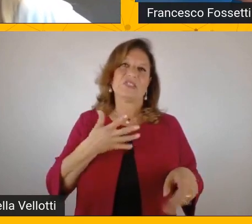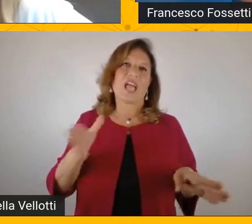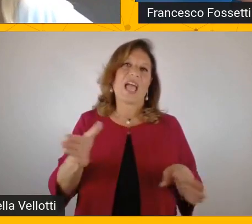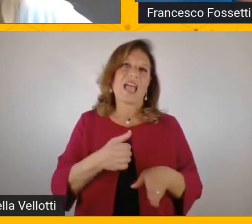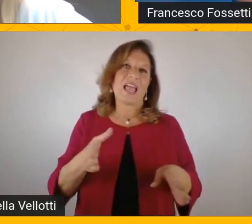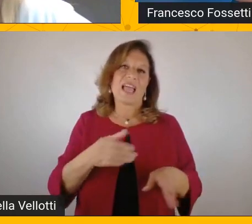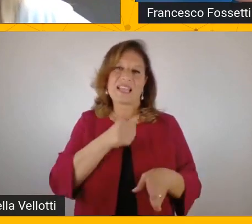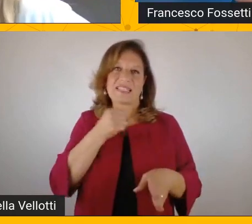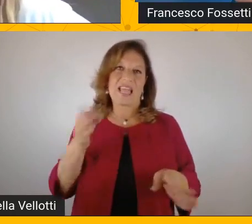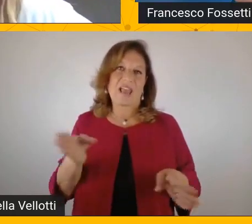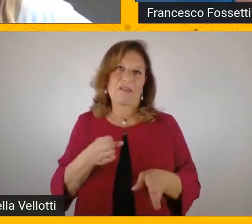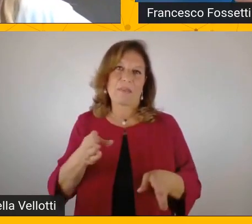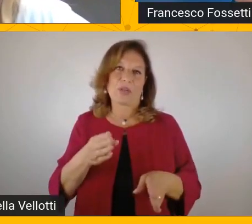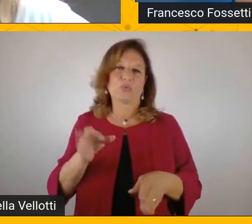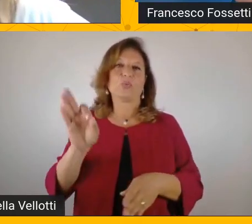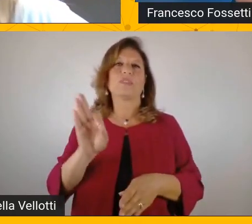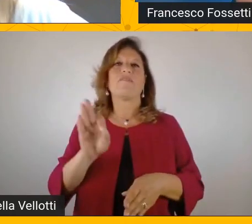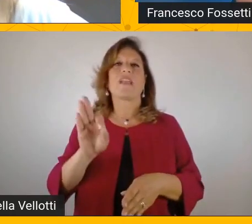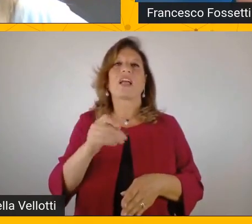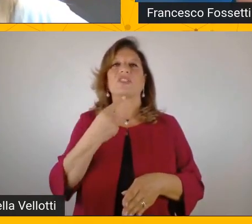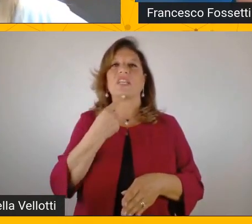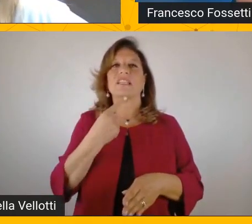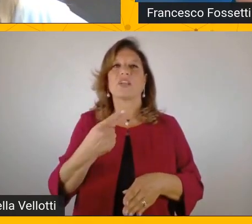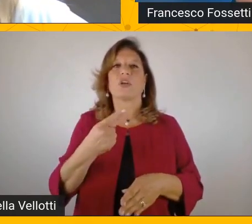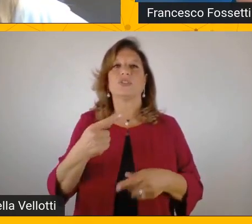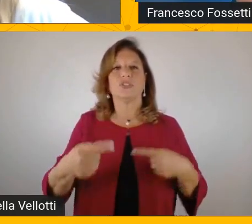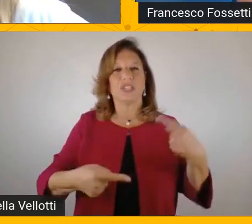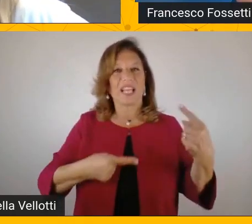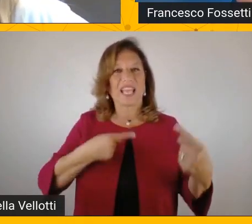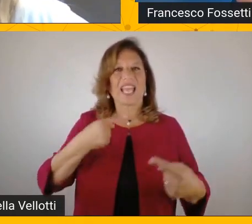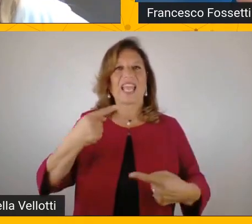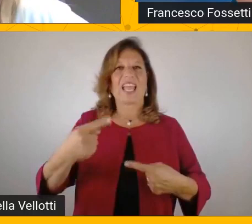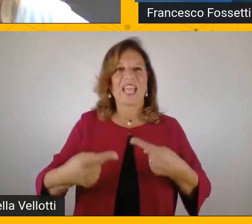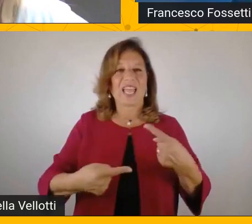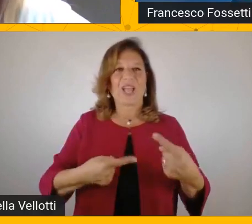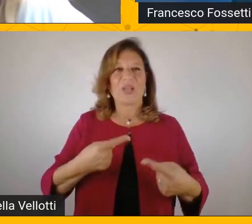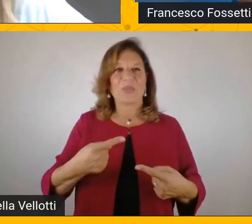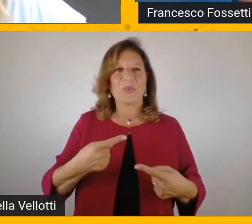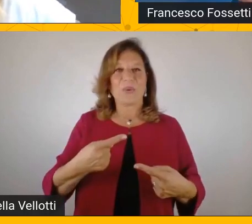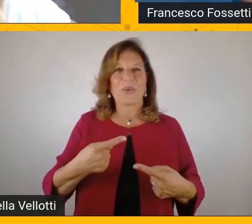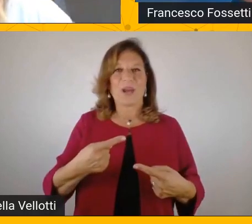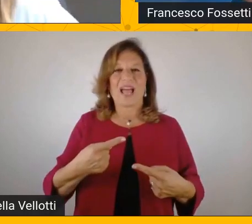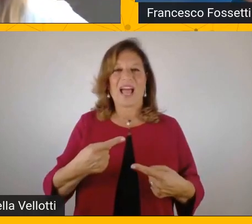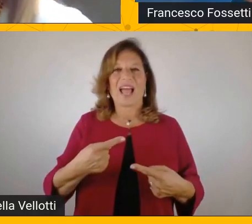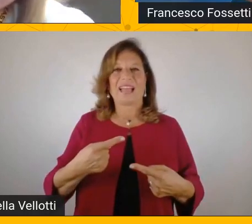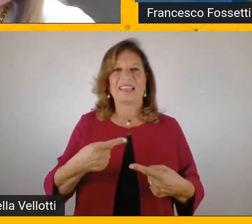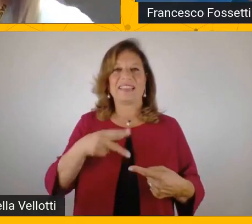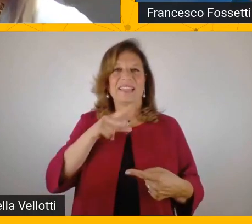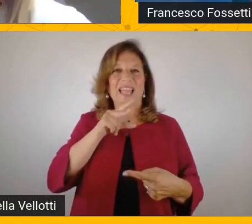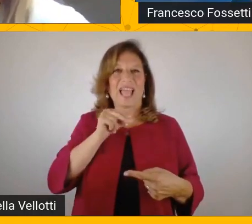esiste Francesco ha dato prova che mentre comunque parlava è riuscito a mantenere la